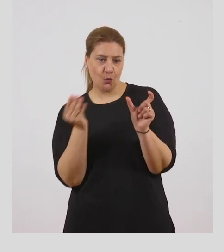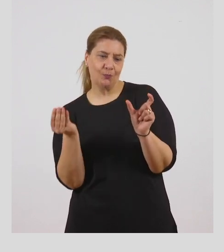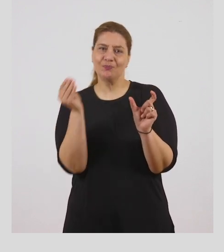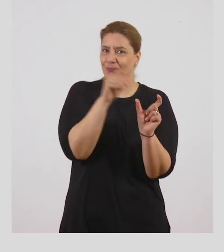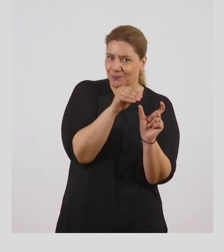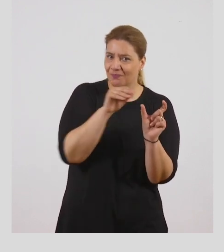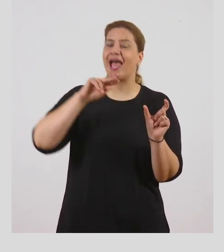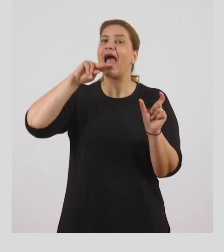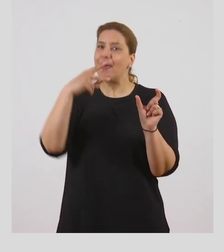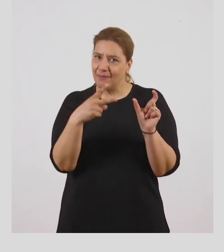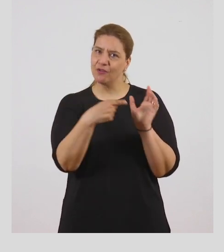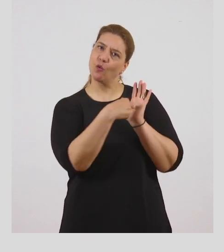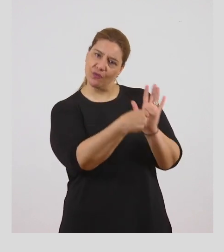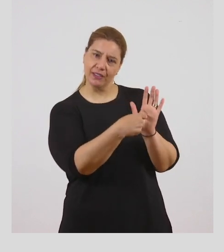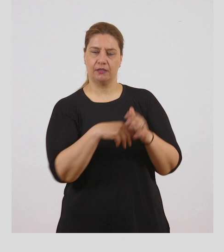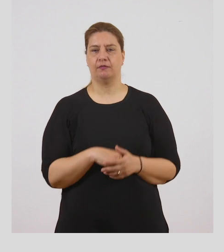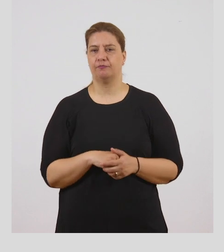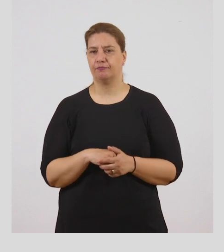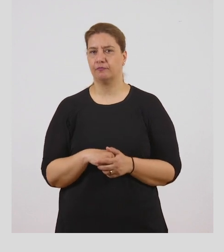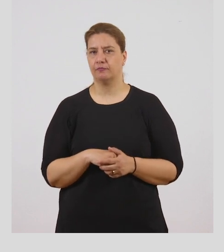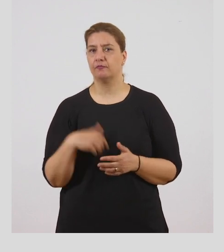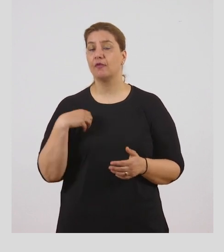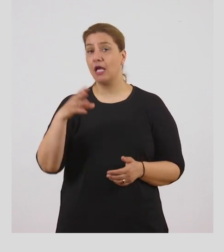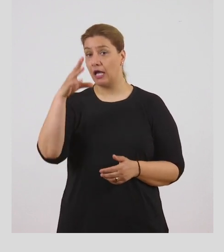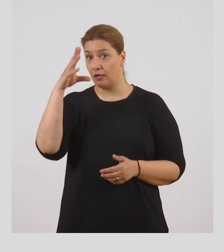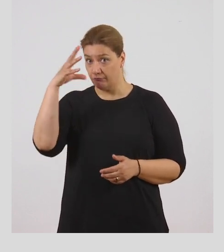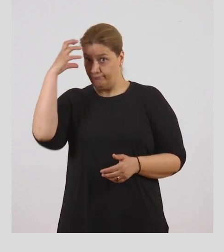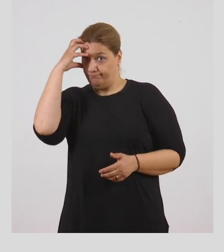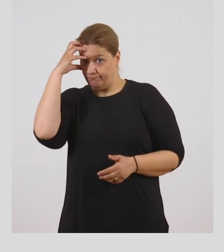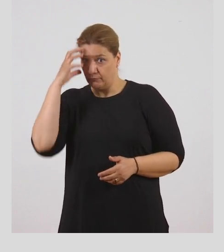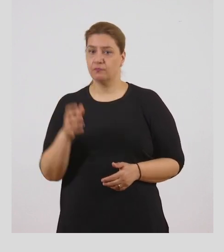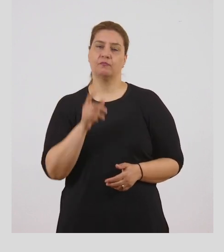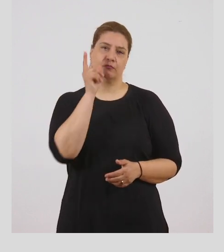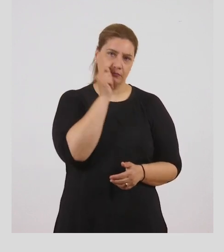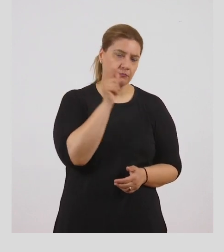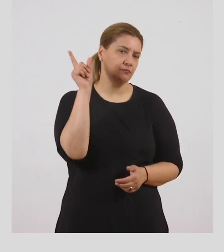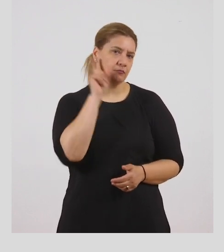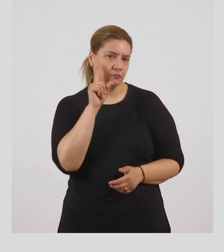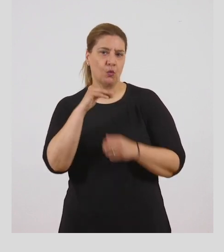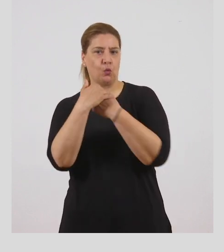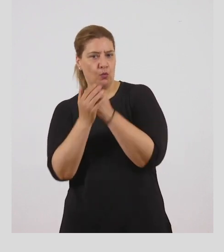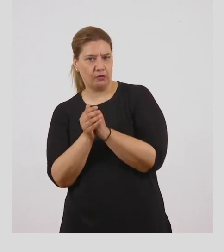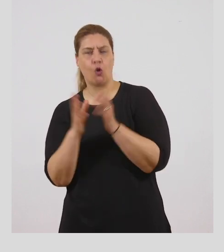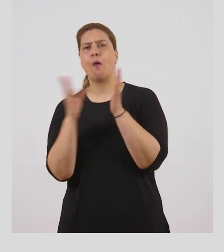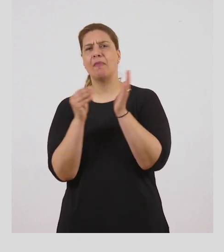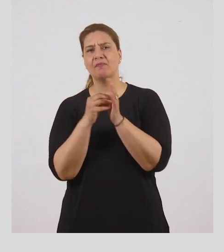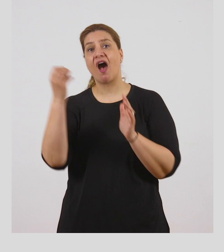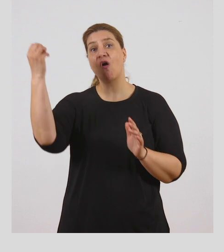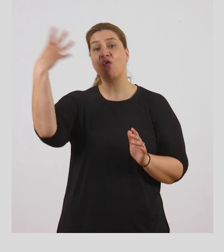(Η δασκάλα διαβάζει το κείμενο στον κύκλο)